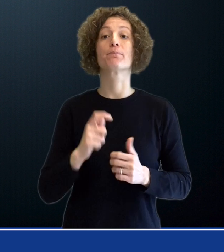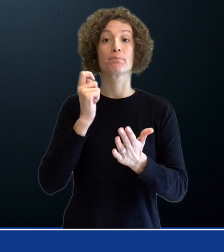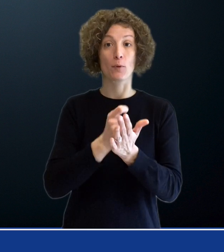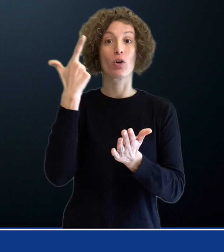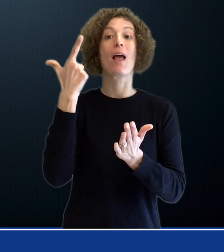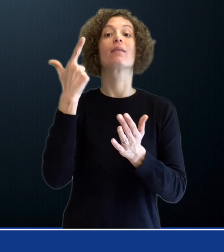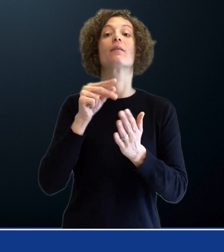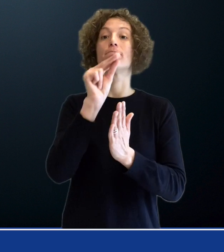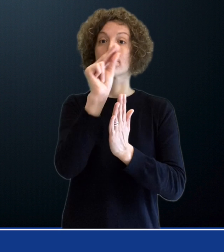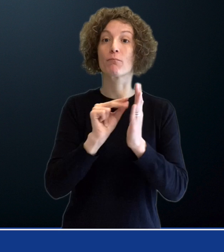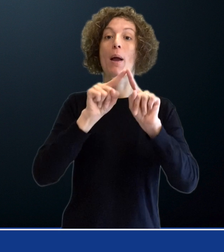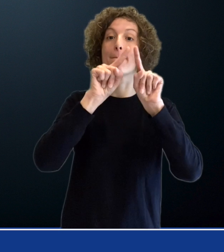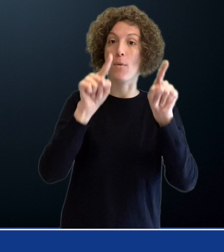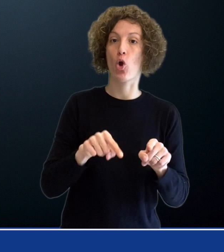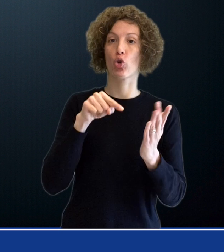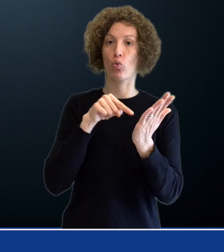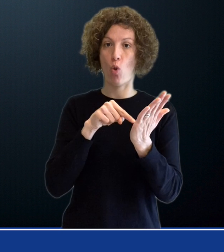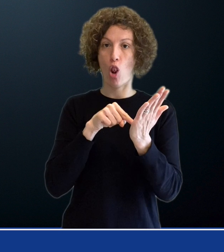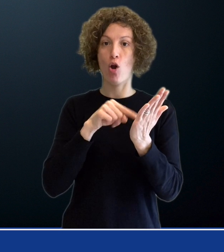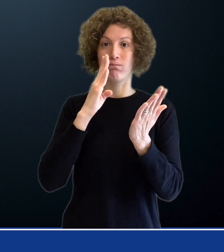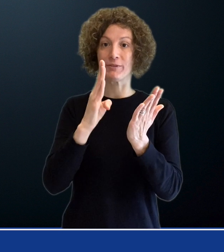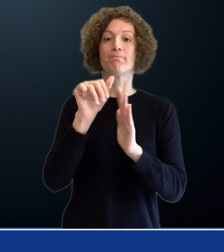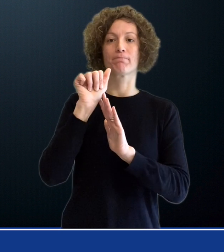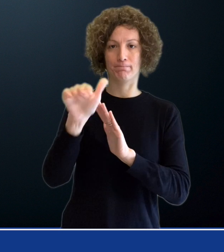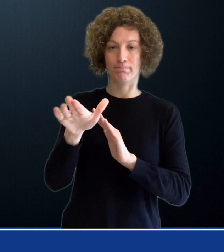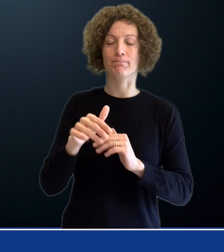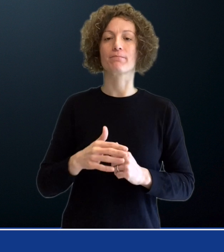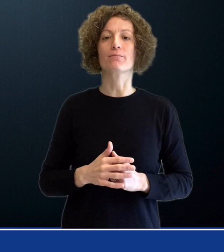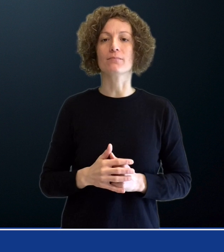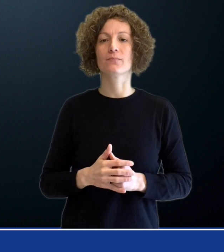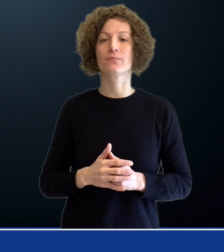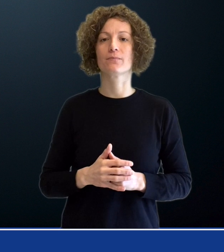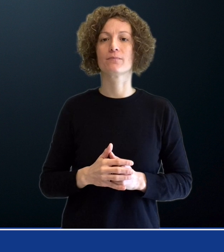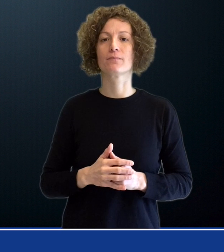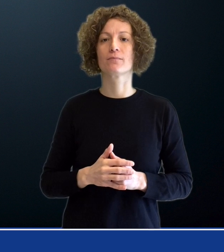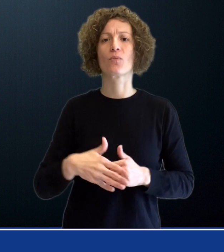Oltre al video andrà sempre compilato e inviato il modulo B.